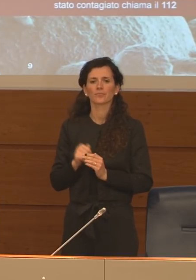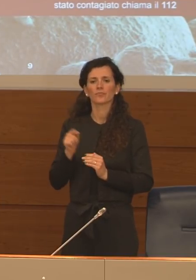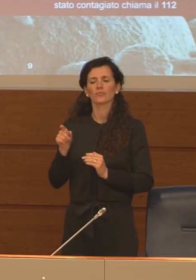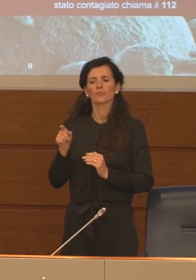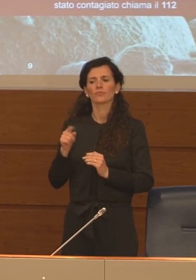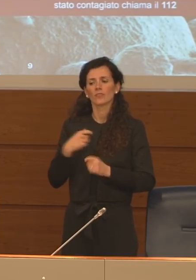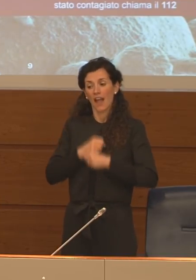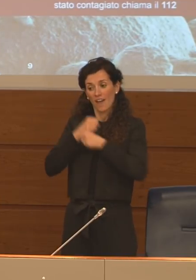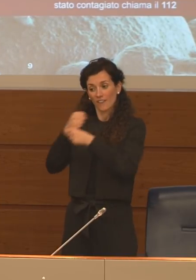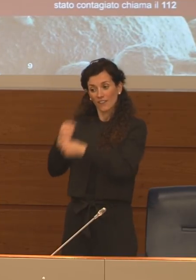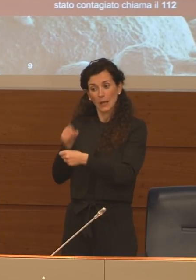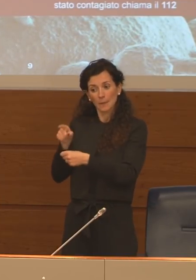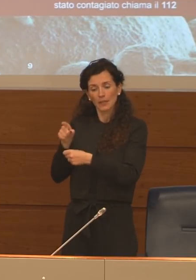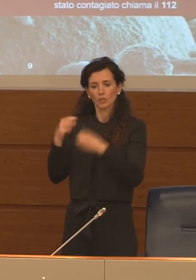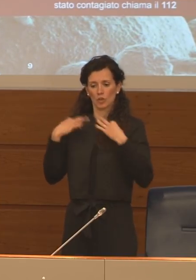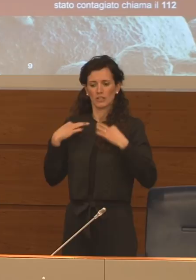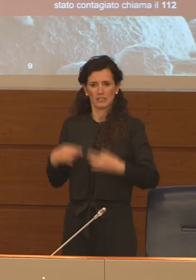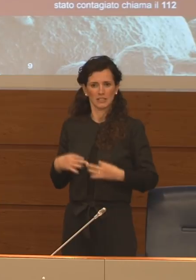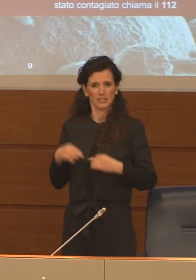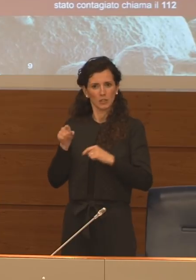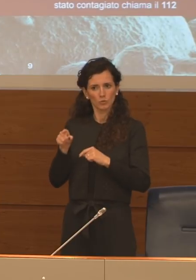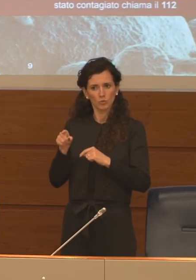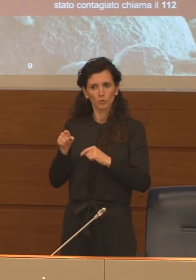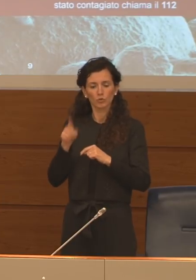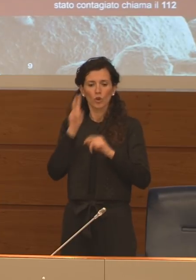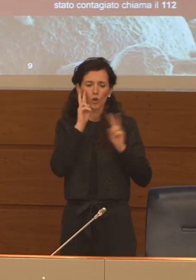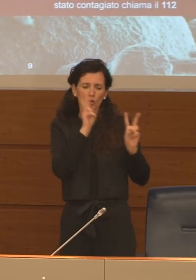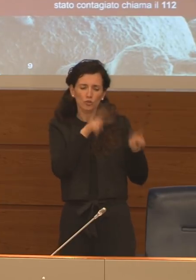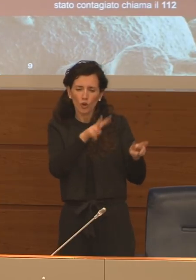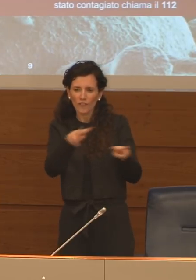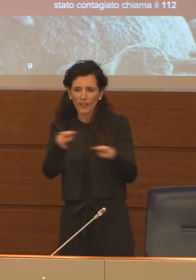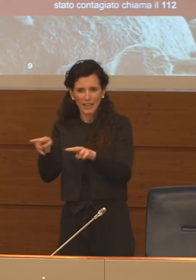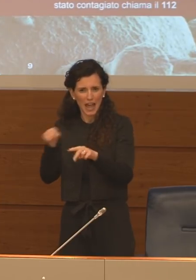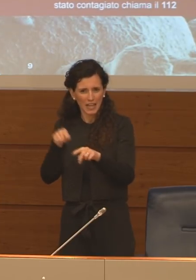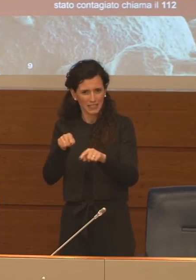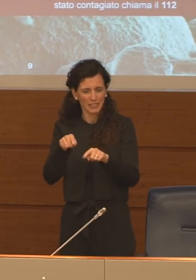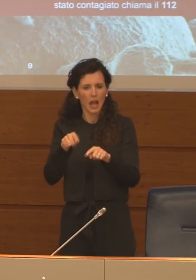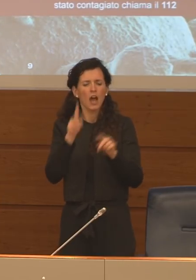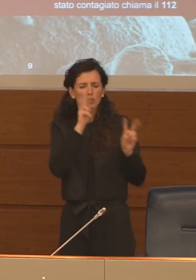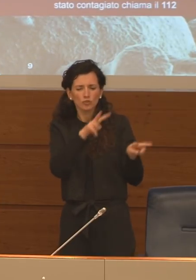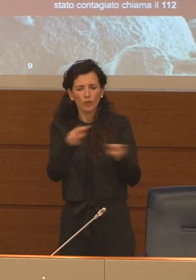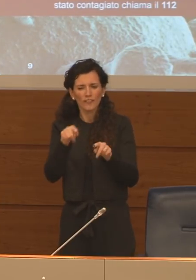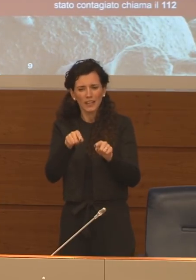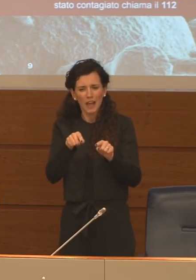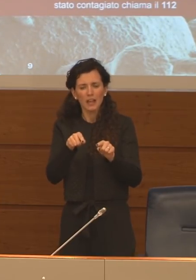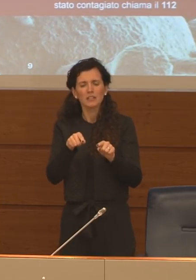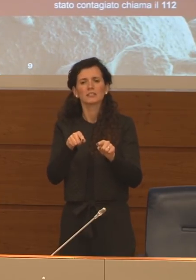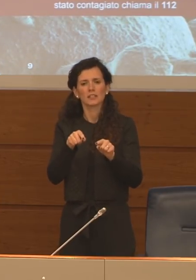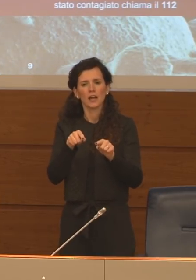della sorveglianza epidemiologica, poi lui si spiegherà nel dettaglio in che